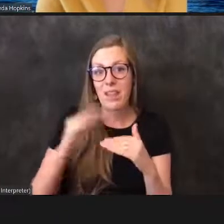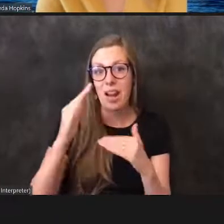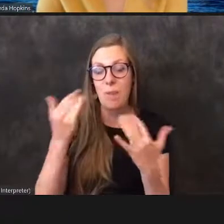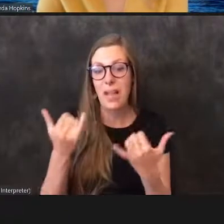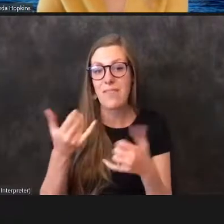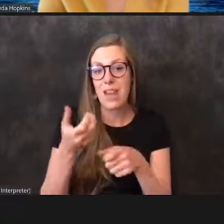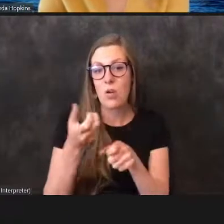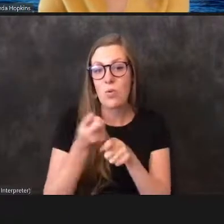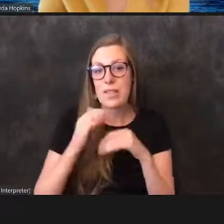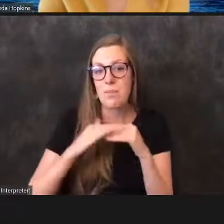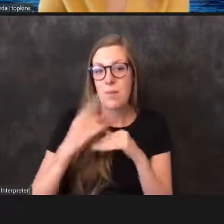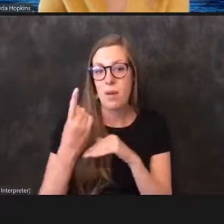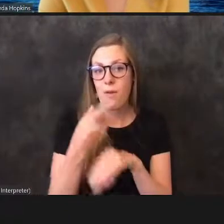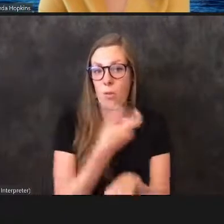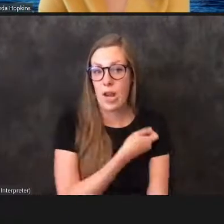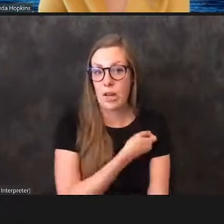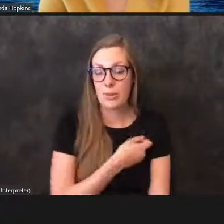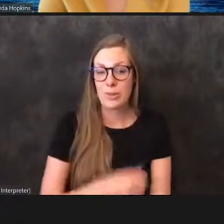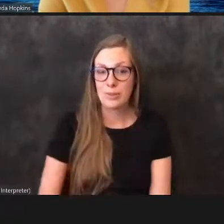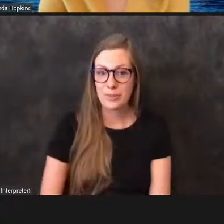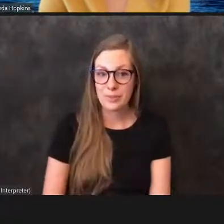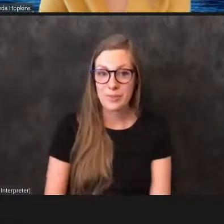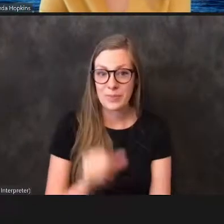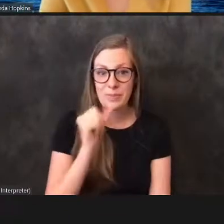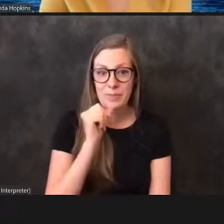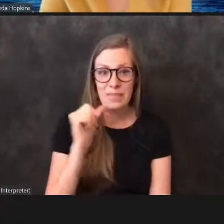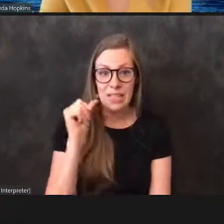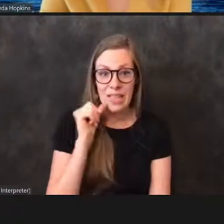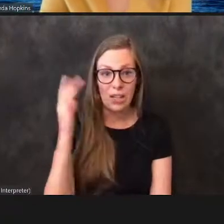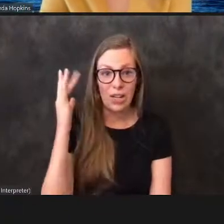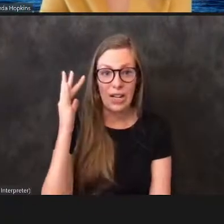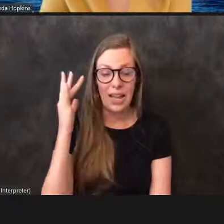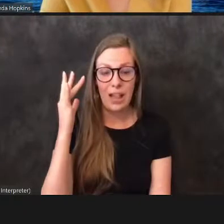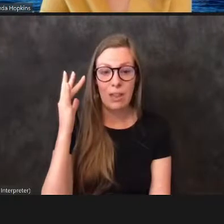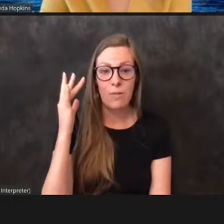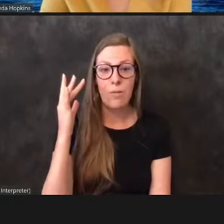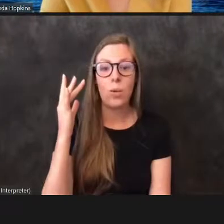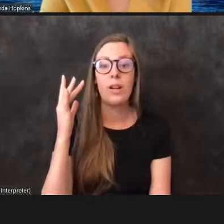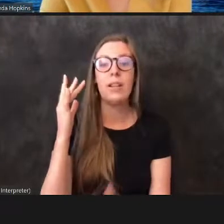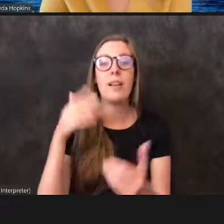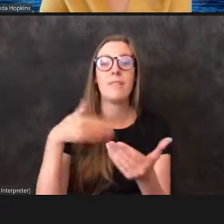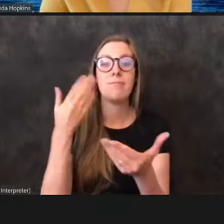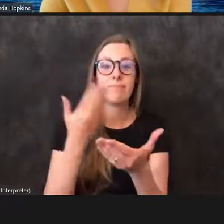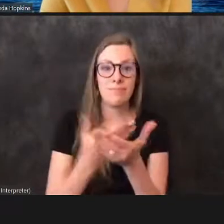arriba han recibido por lo menos una dosis de vacuna. El día de California llegaron al